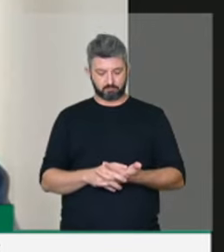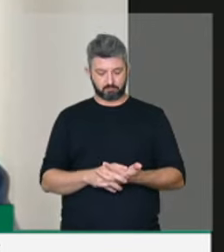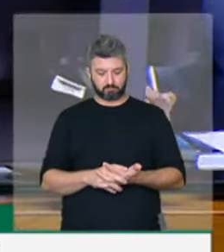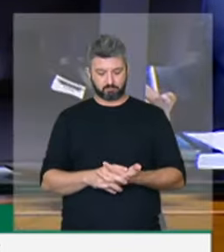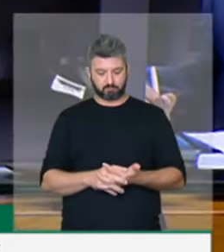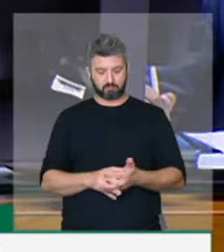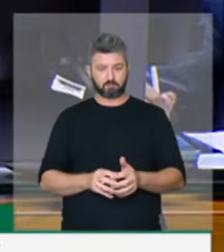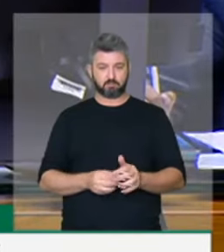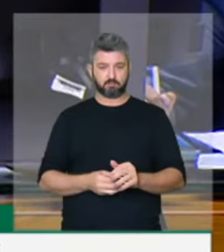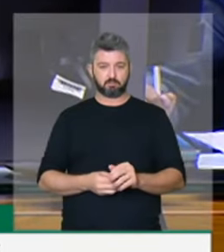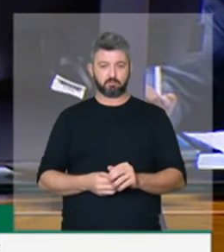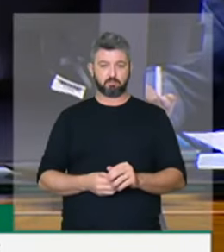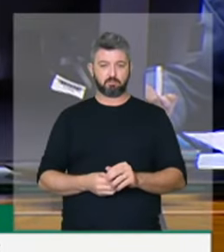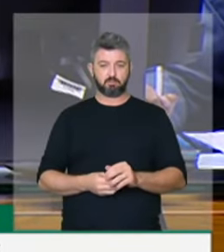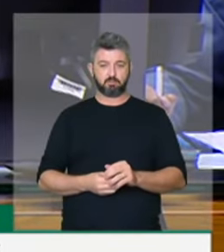QUEM VAI CAMINHAR O DESTAQUE? -- [DEPUTADO]: DEPUTADO